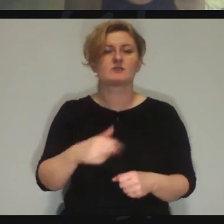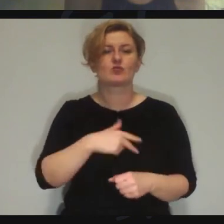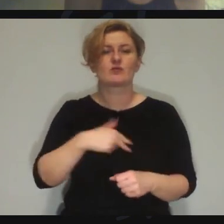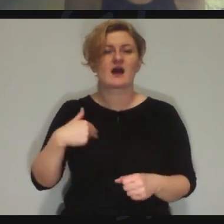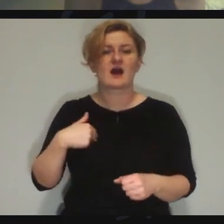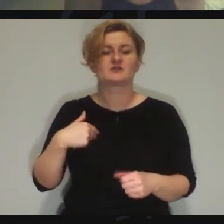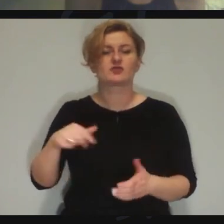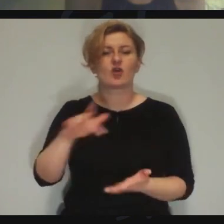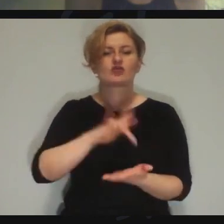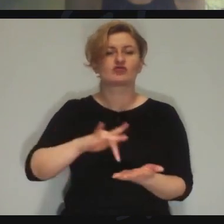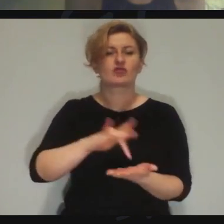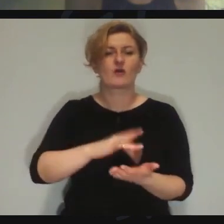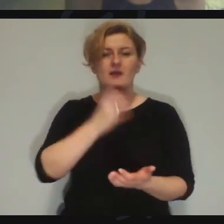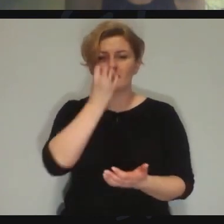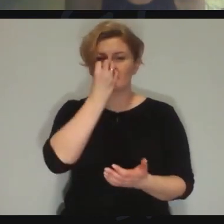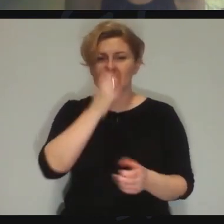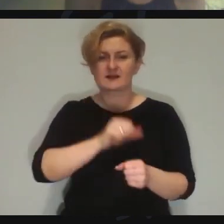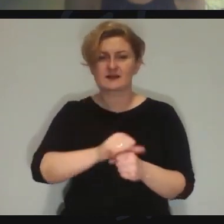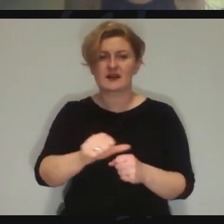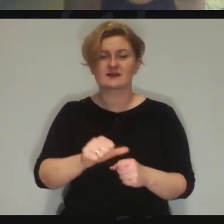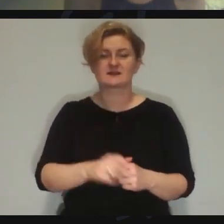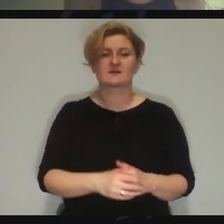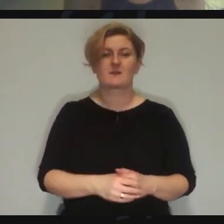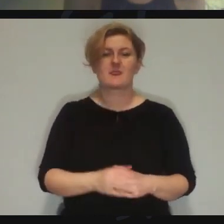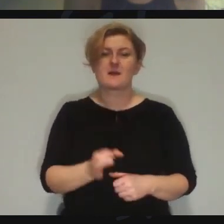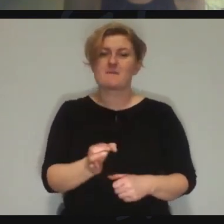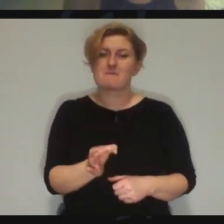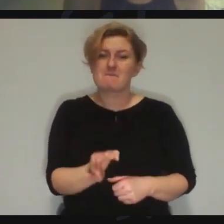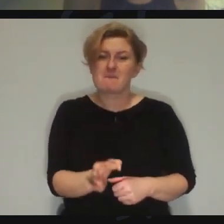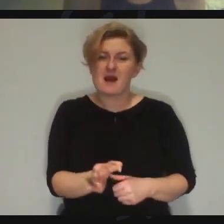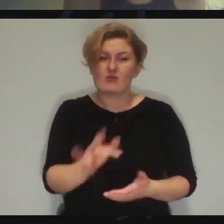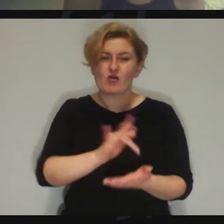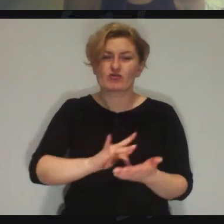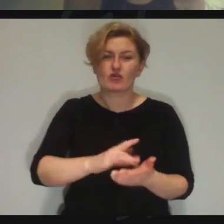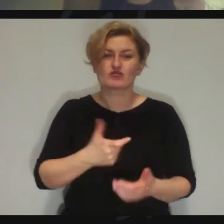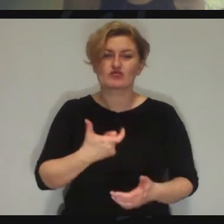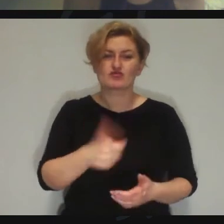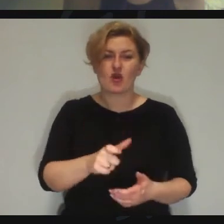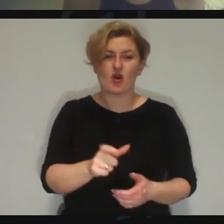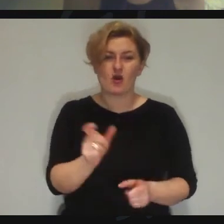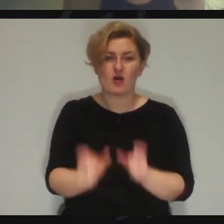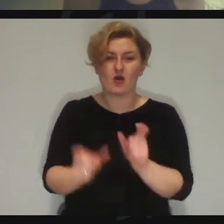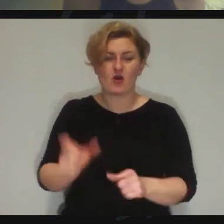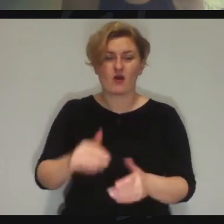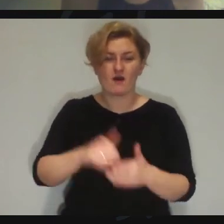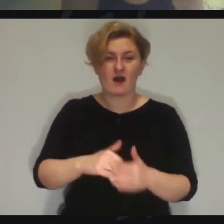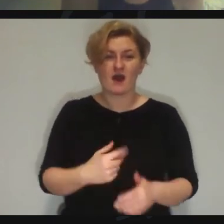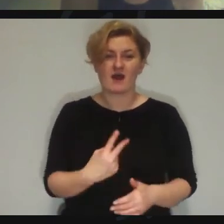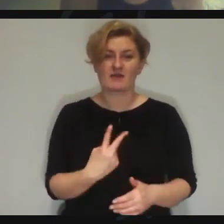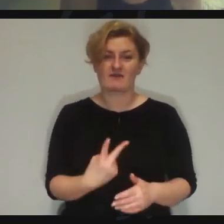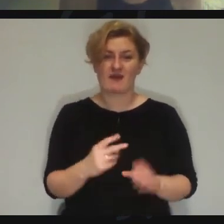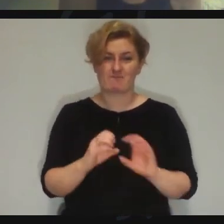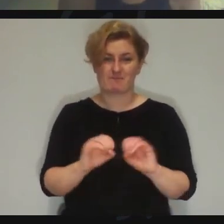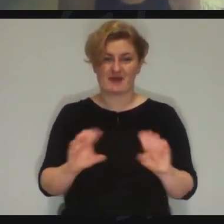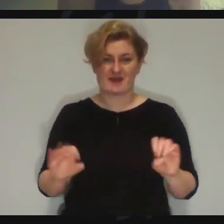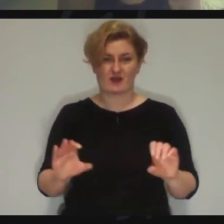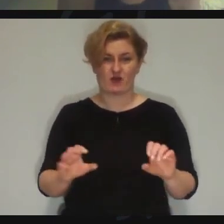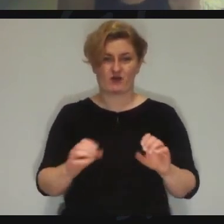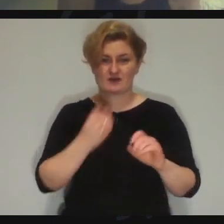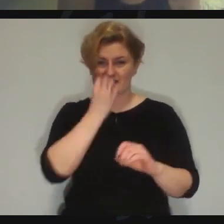Zobacz! To malutki ośrodek, mamy stu wychowanków, a dwie pedagożki cyrku.